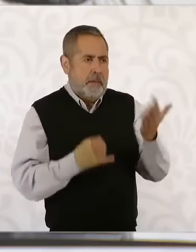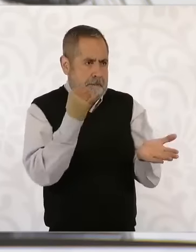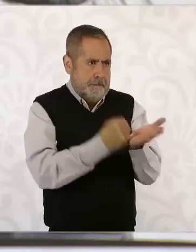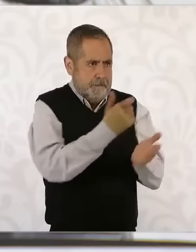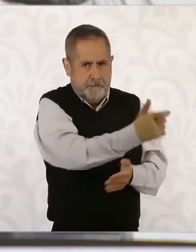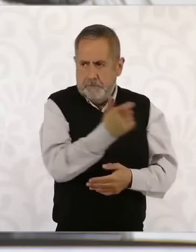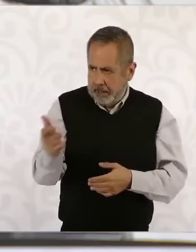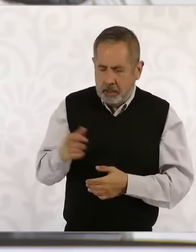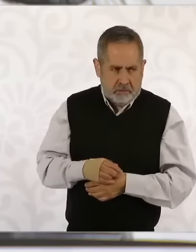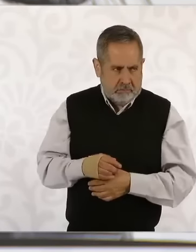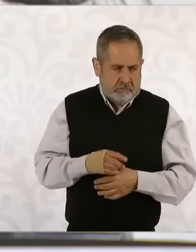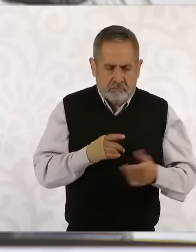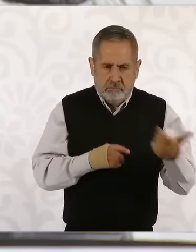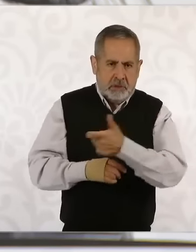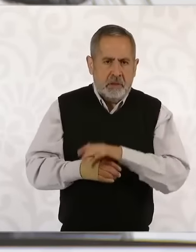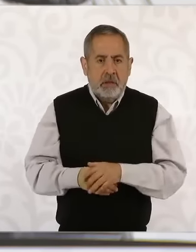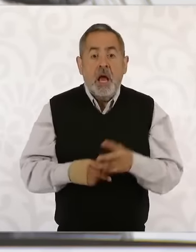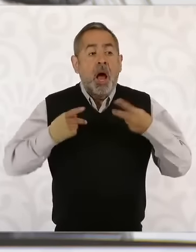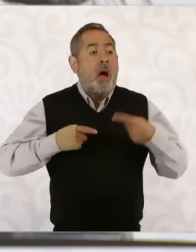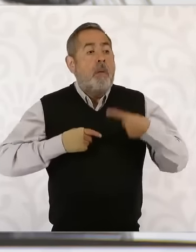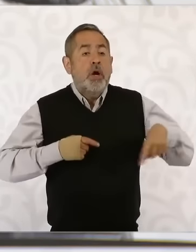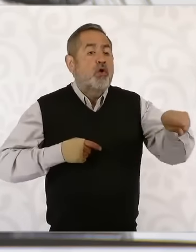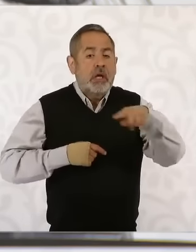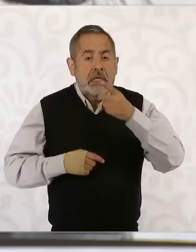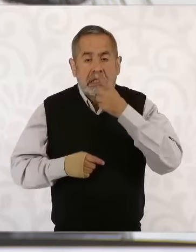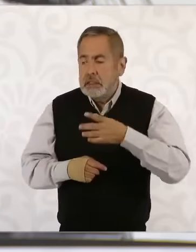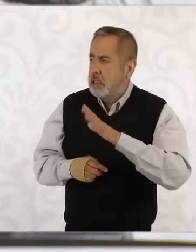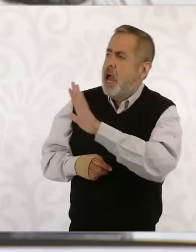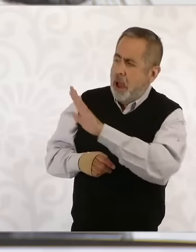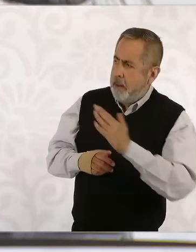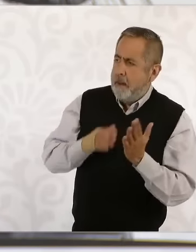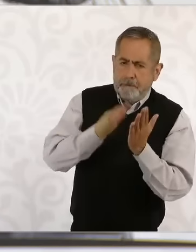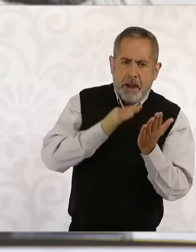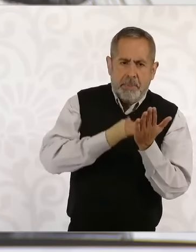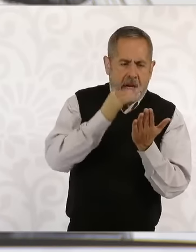las personas tienen todo el derecho de presentar los medios de defensa a su